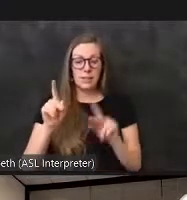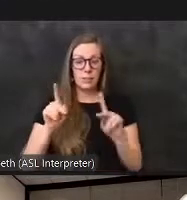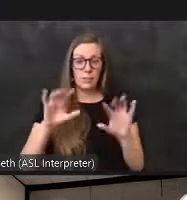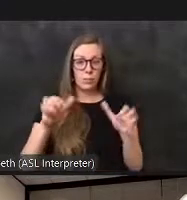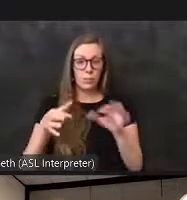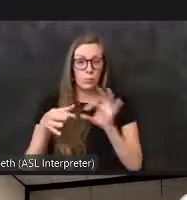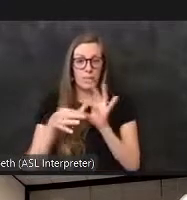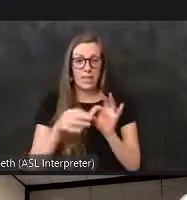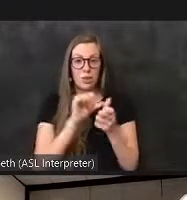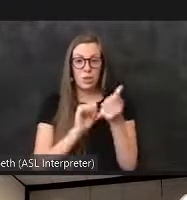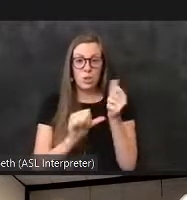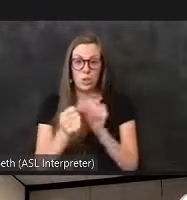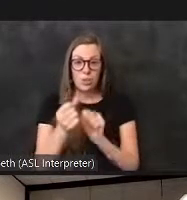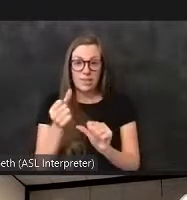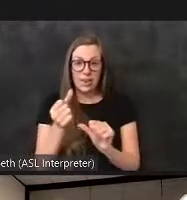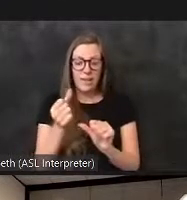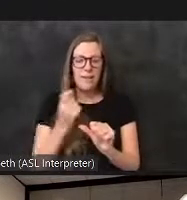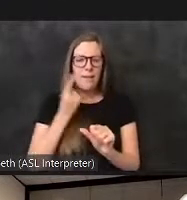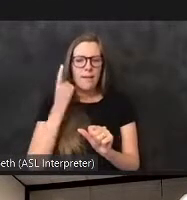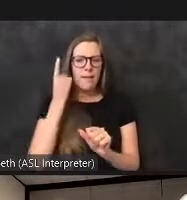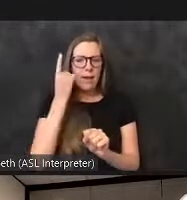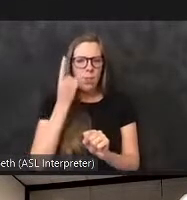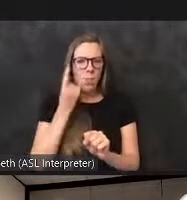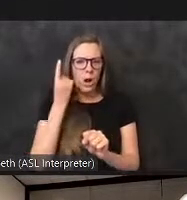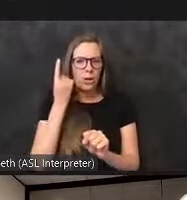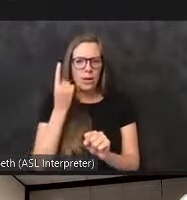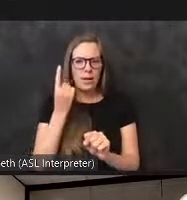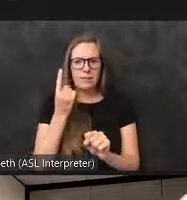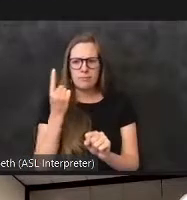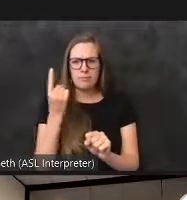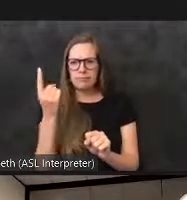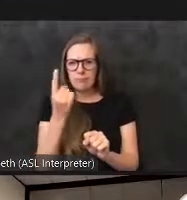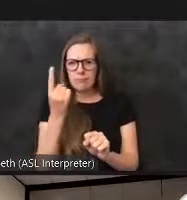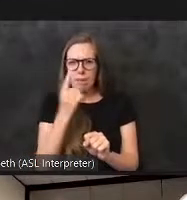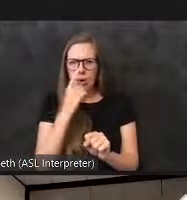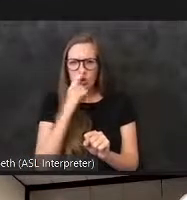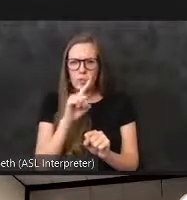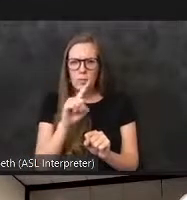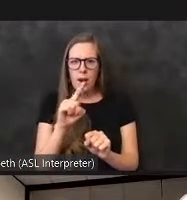Con respecto al suicidio, me pregunto si alguien pudiese hablar.